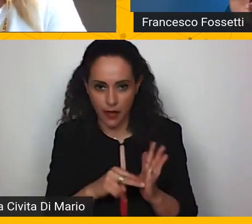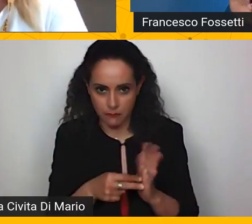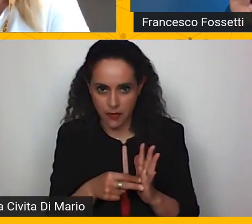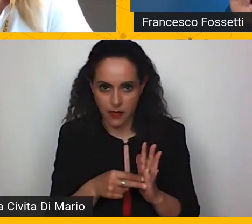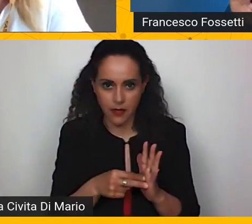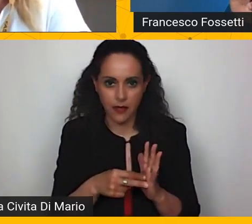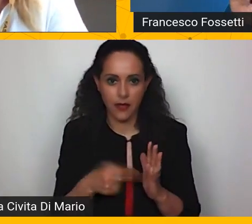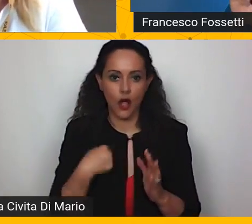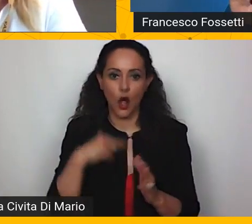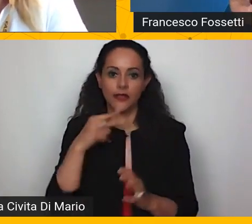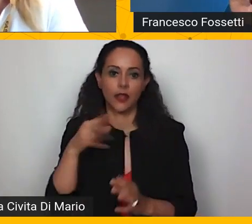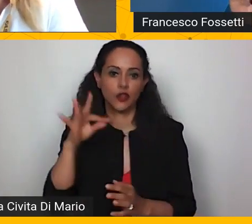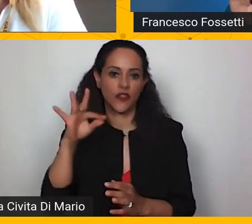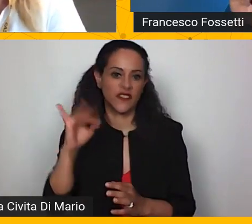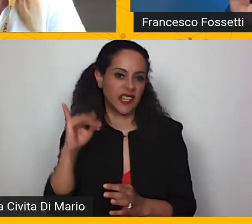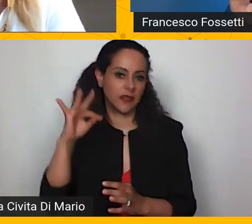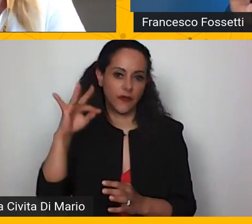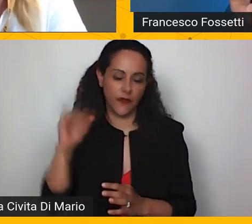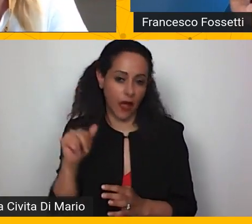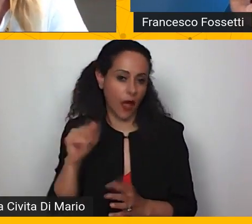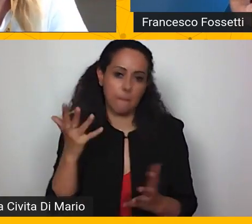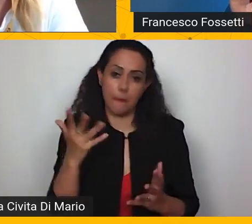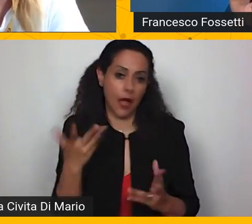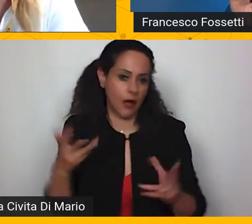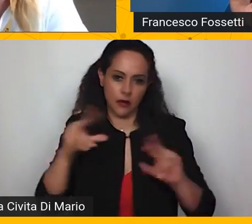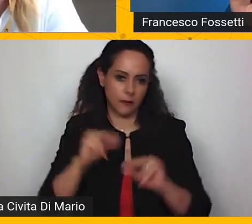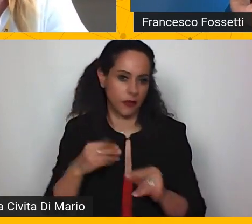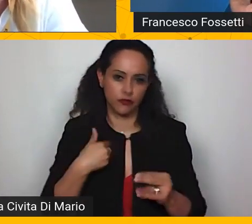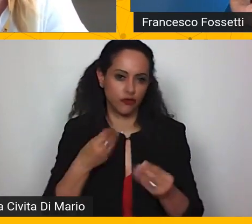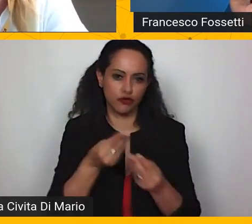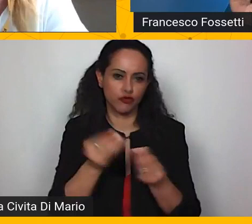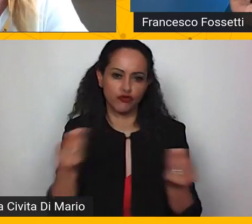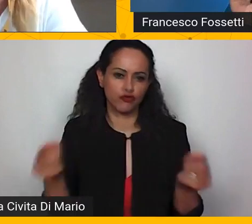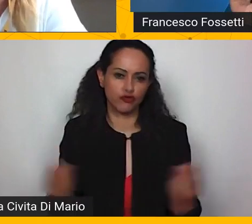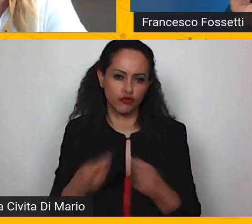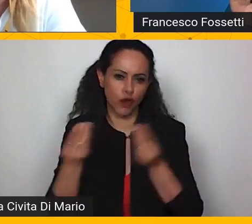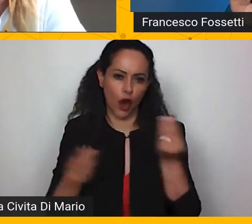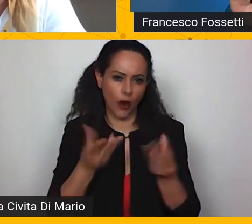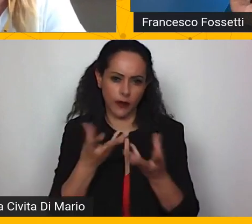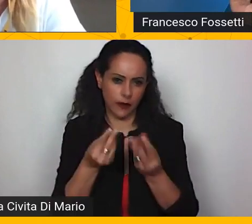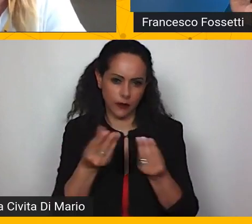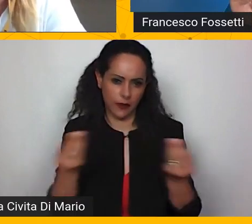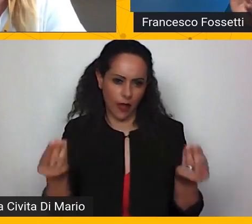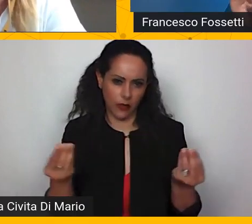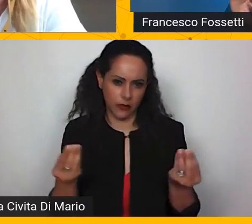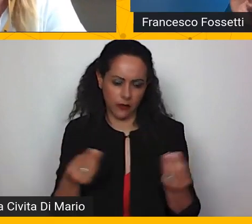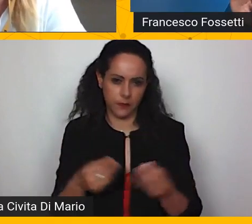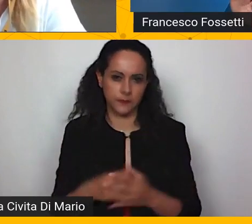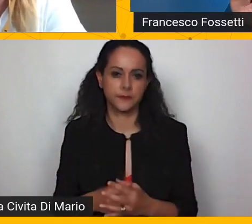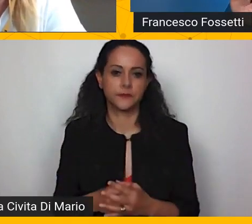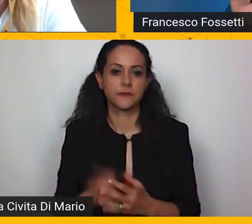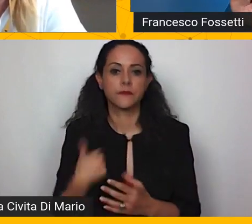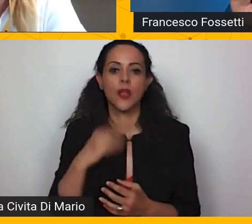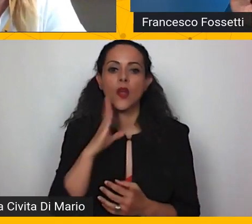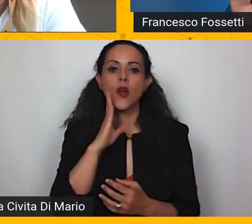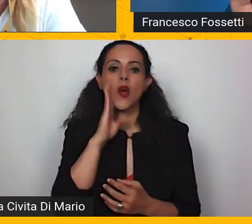problema. Mi viene da citare ho citato Fifa ma ripeto ce ne sono tanti altri di prodotti.